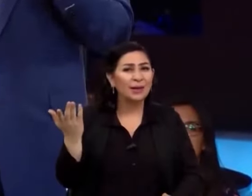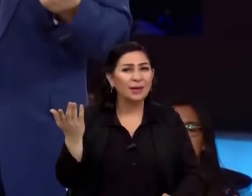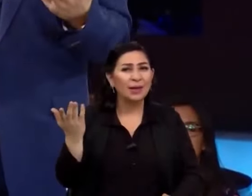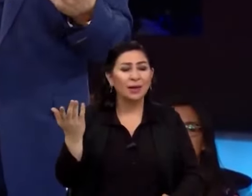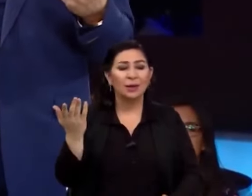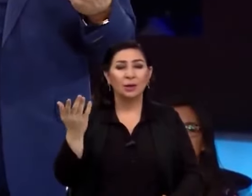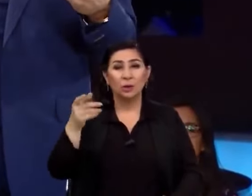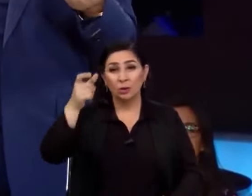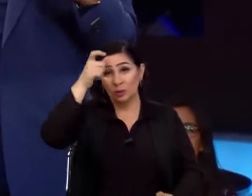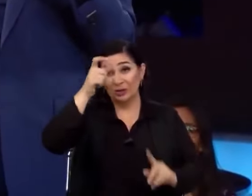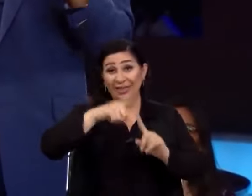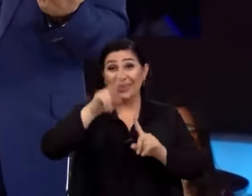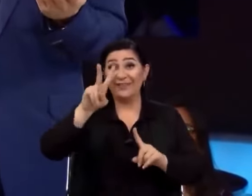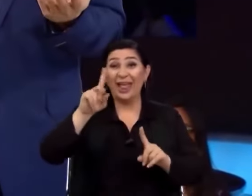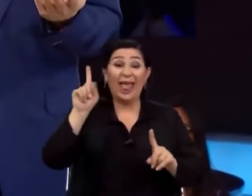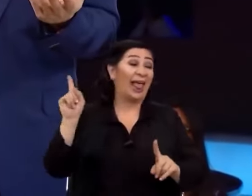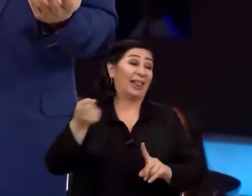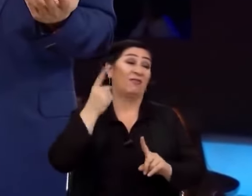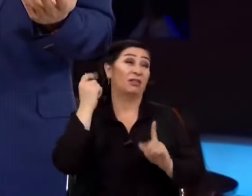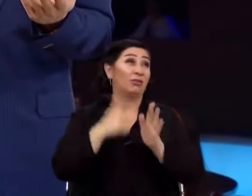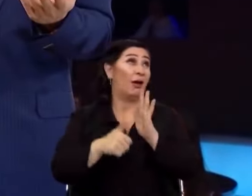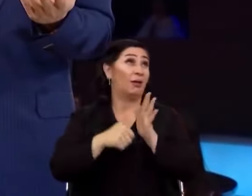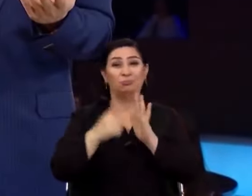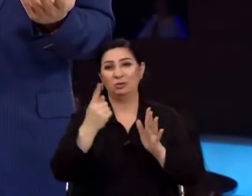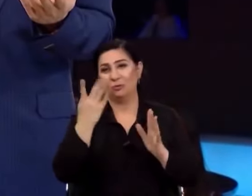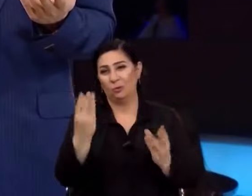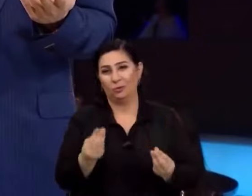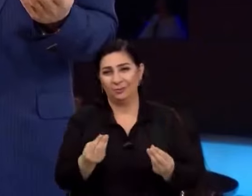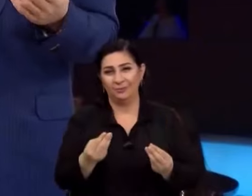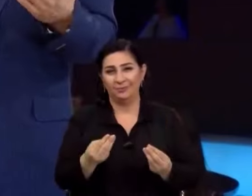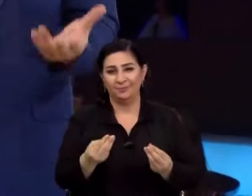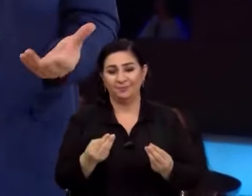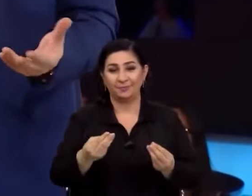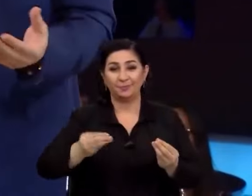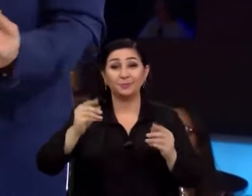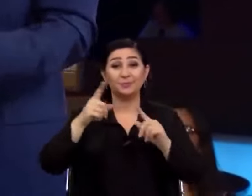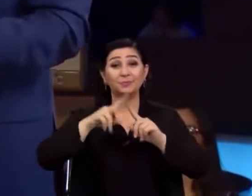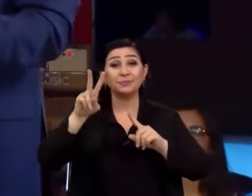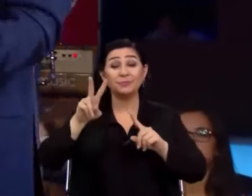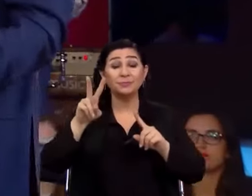televizyona ilk defa yani tarihi bir şey oluyor Tabii televizyonculuk bu kadar